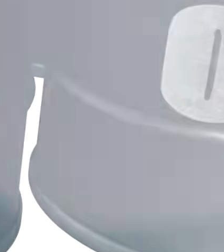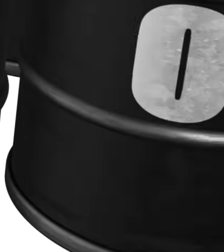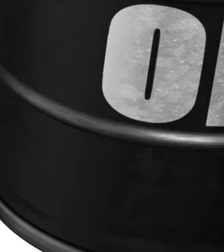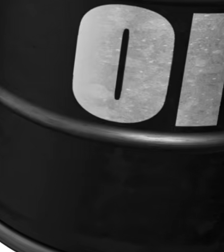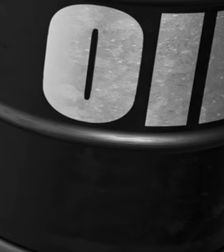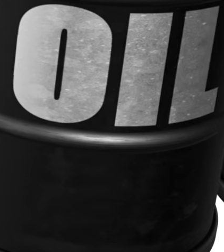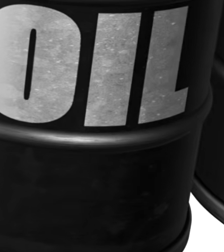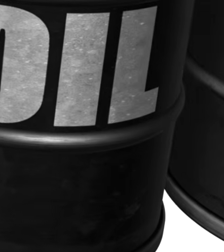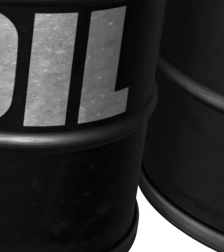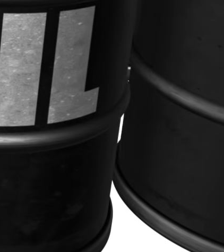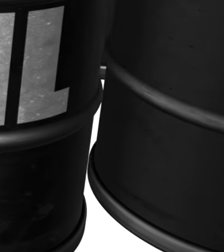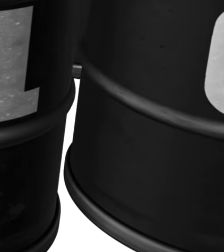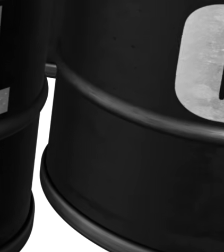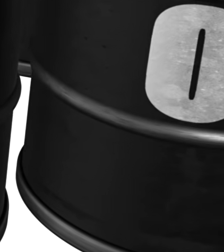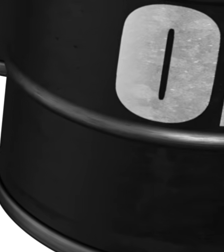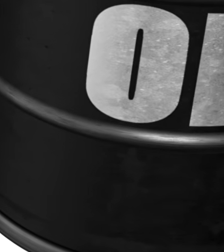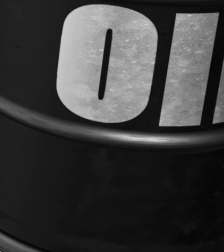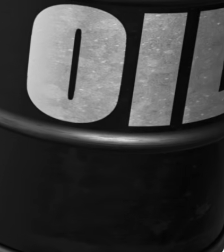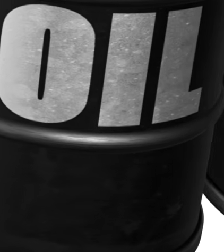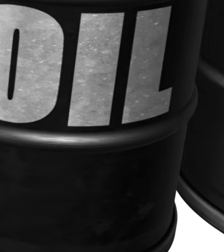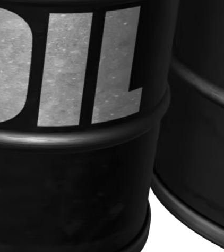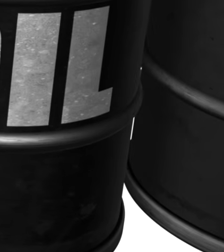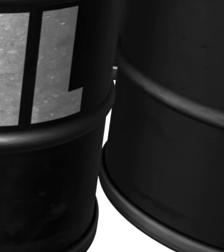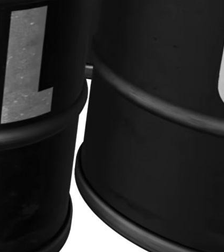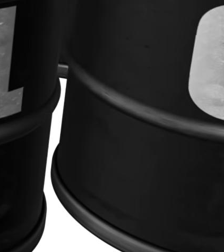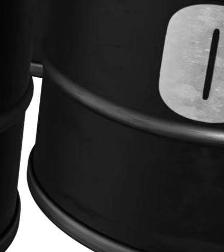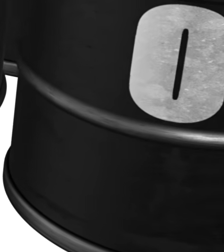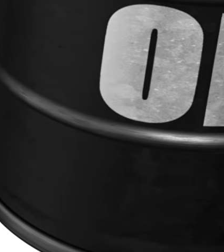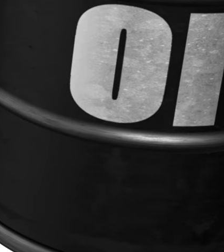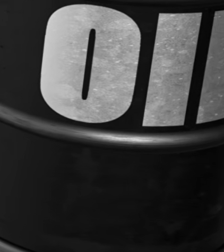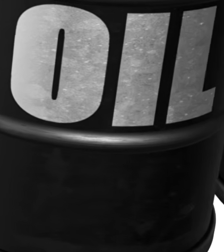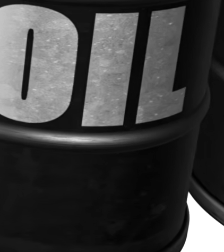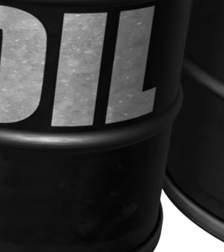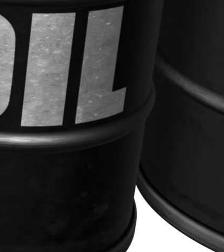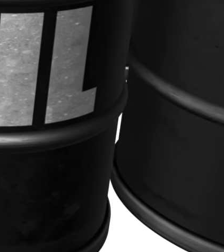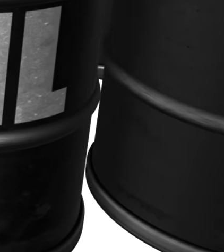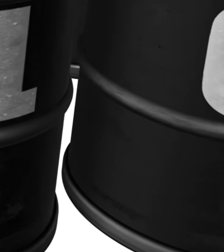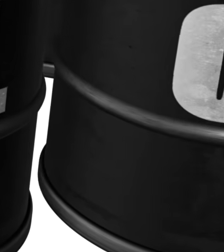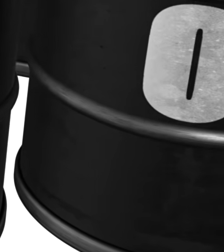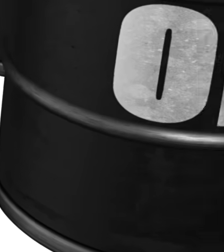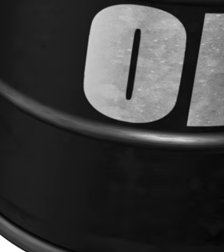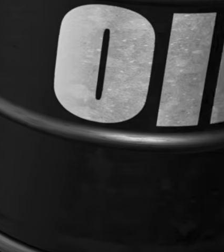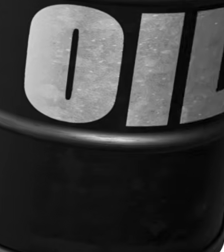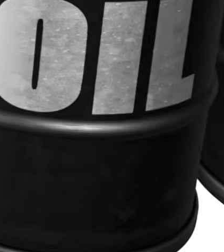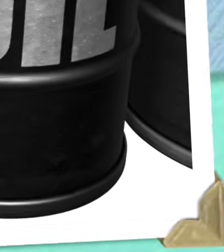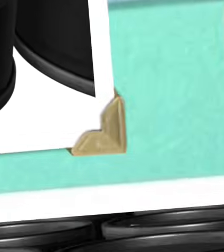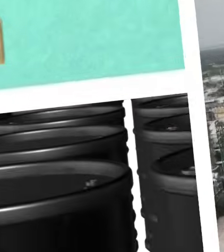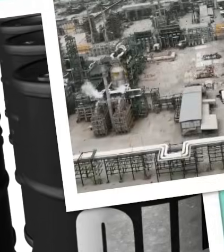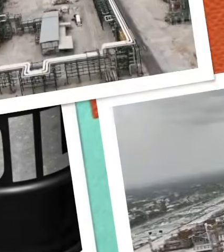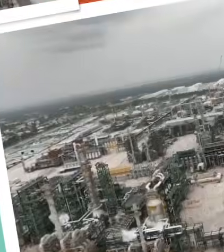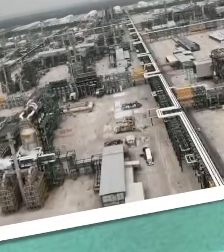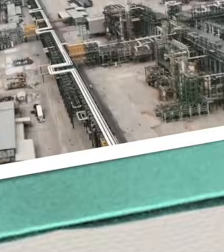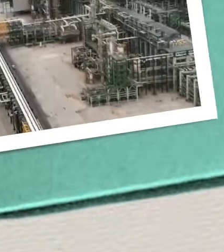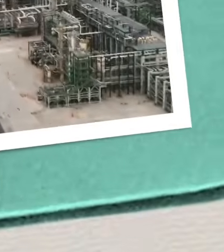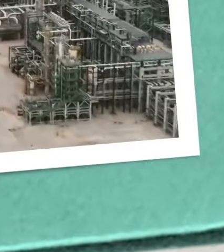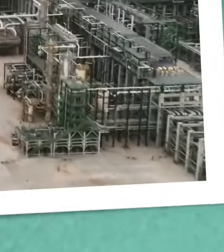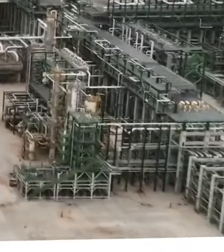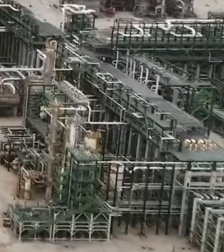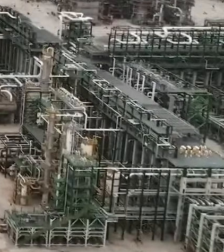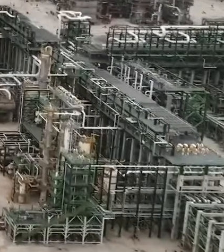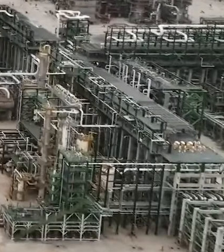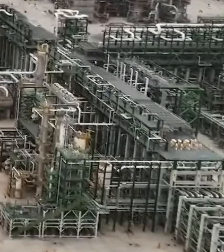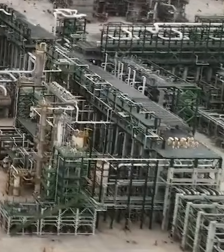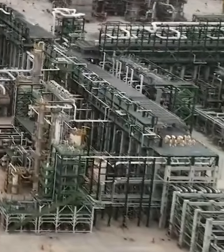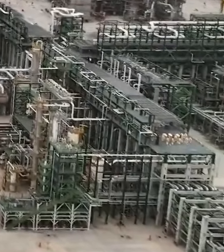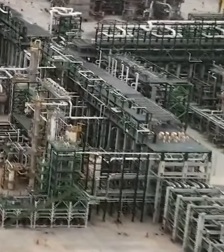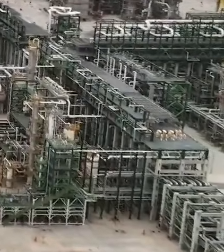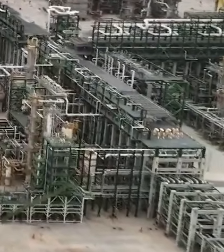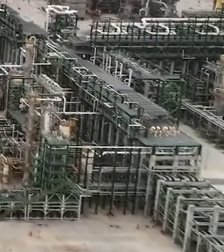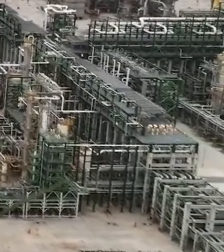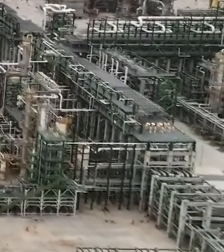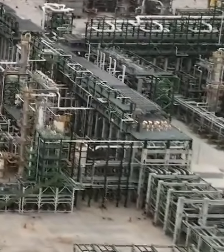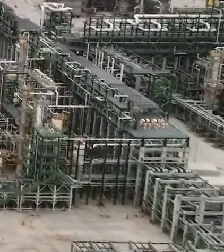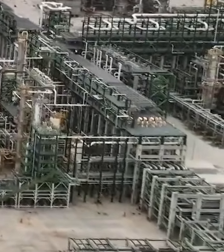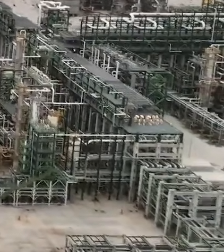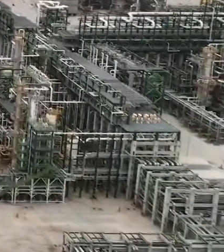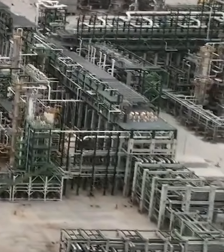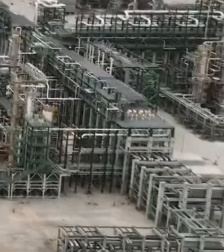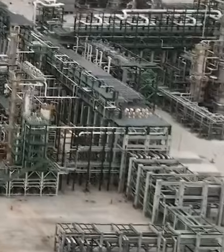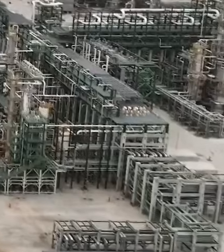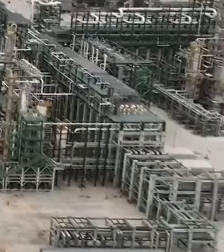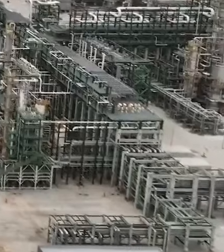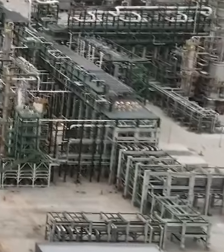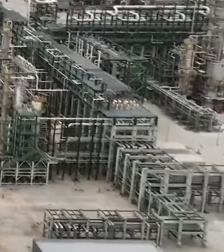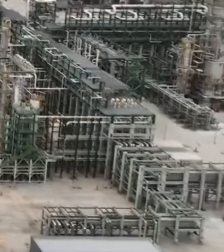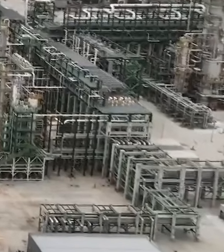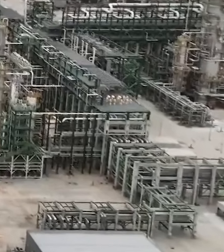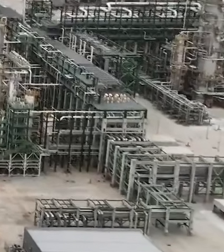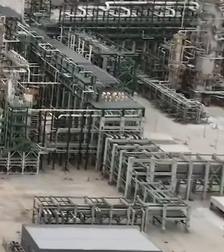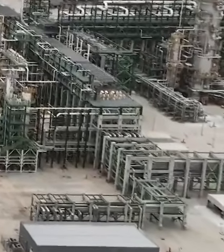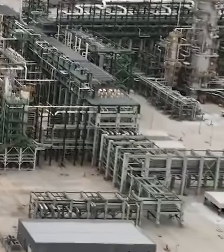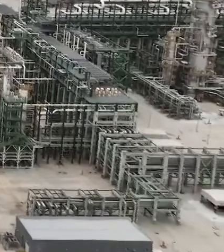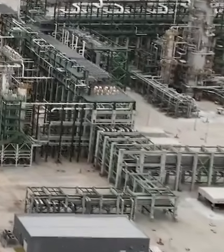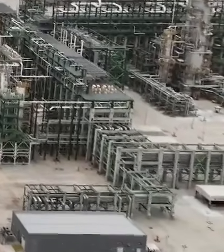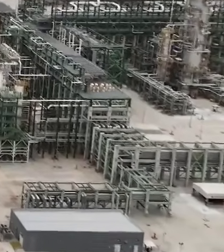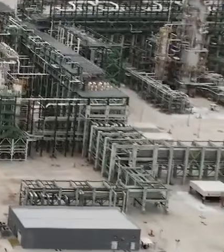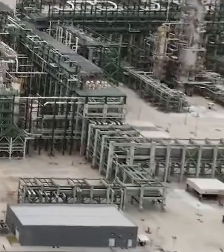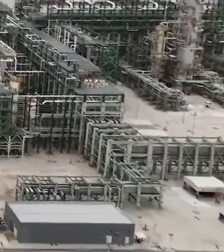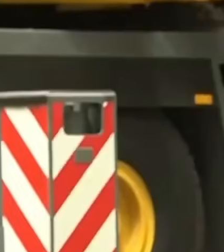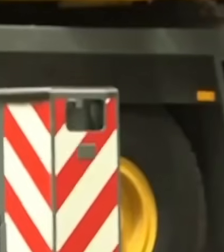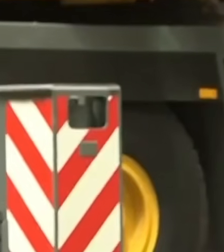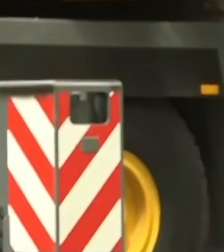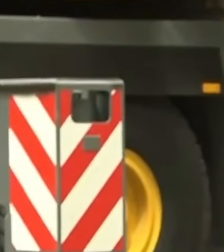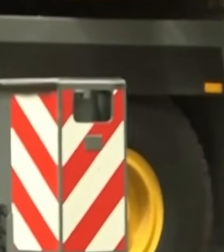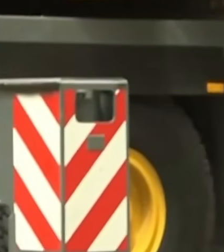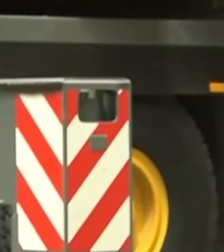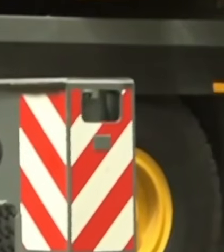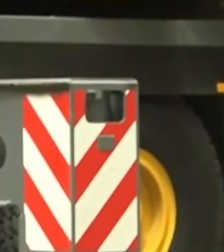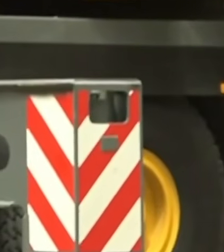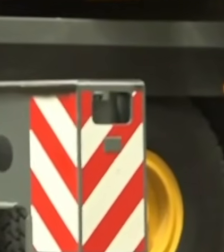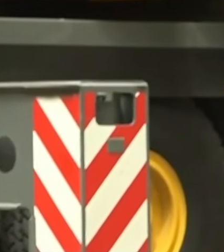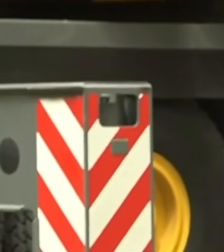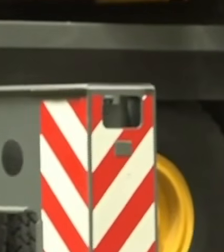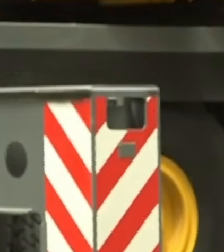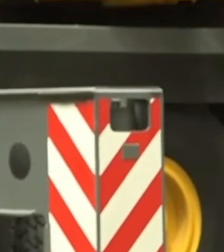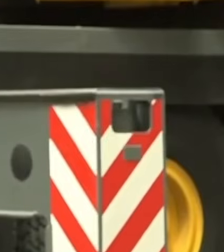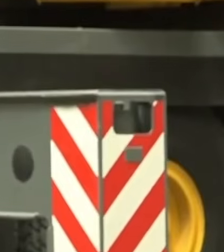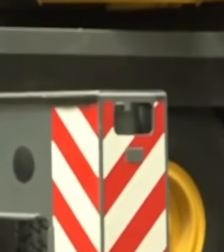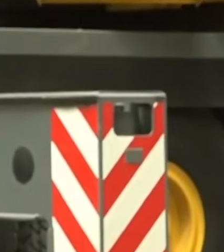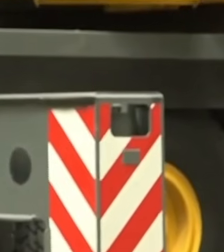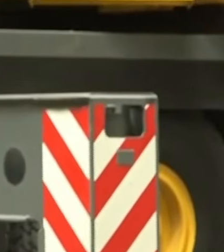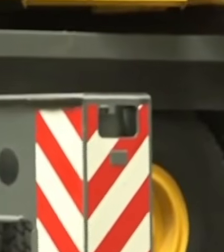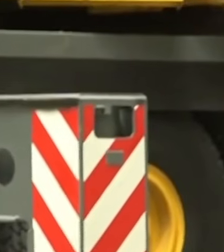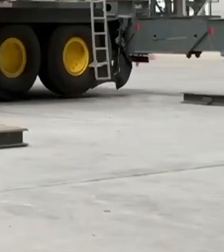Unidos estamos en la refinería de dos bocas estamos ahorita al pie de la que